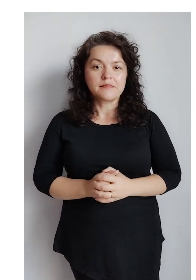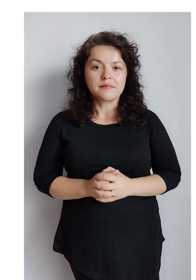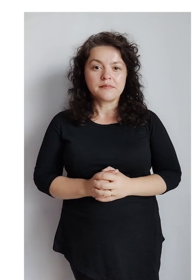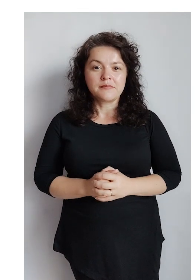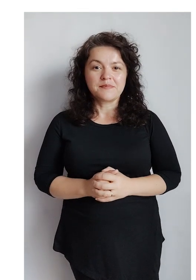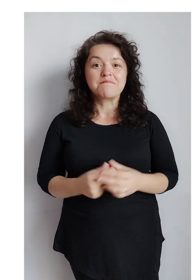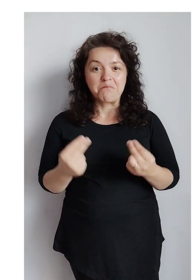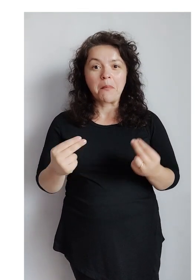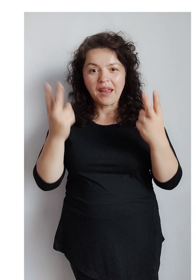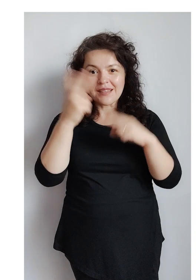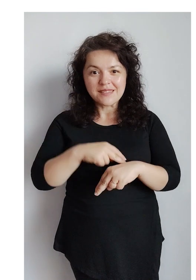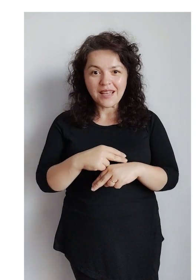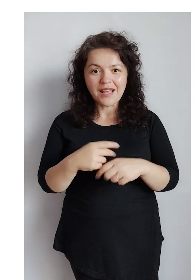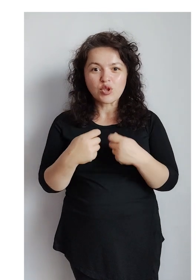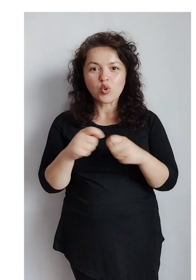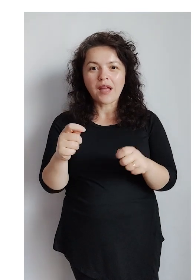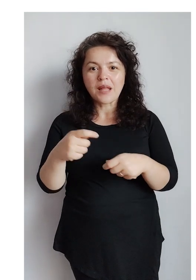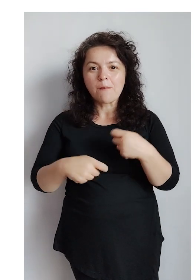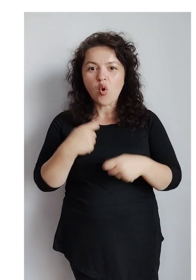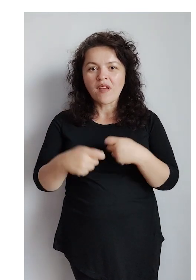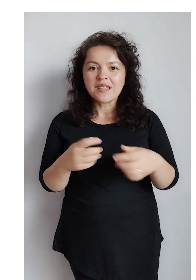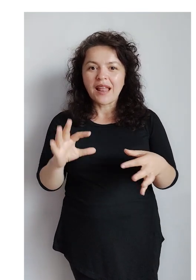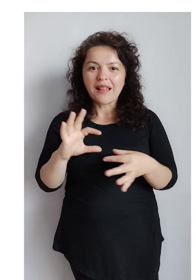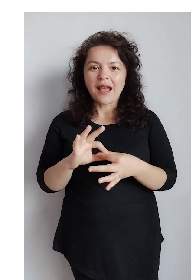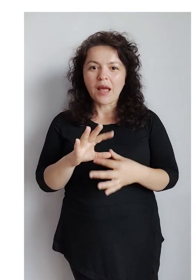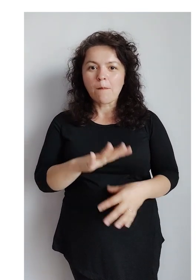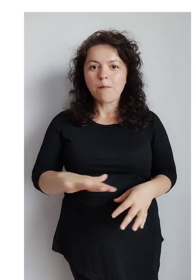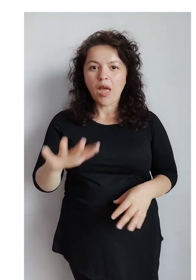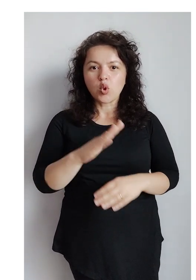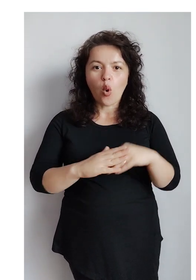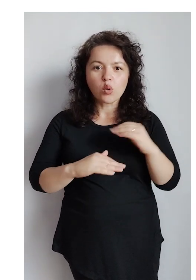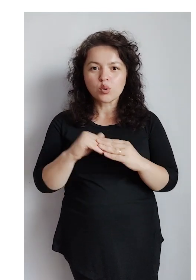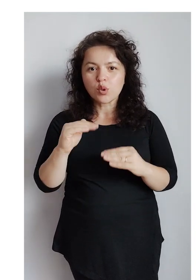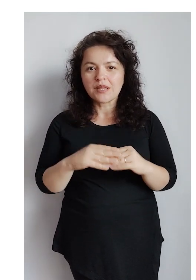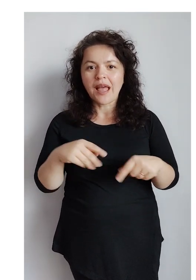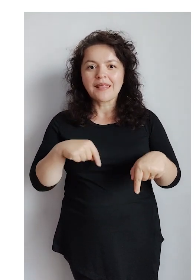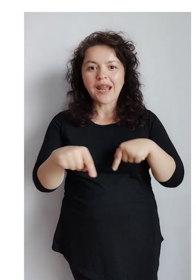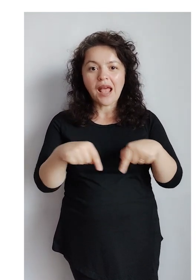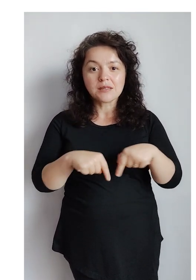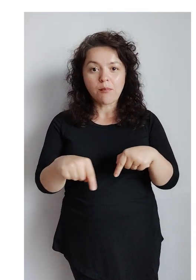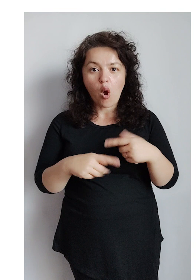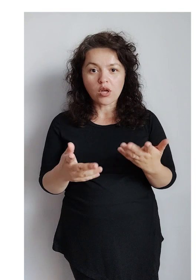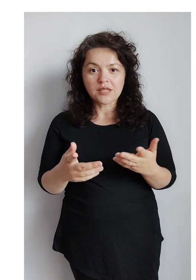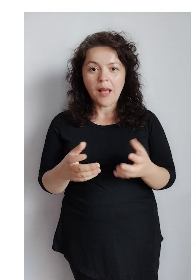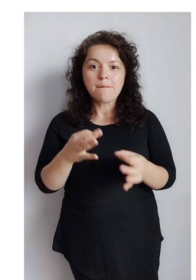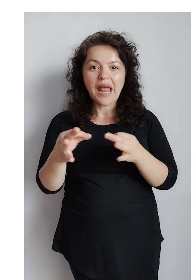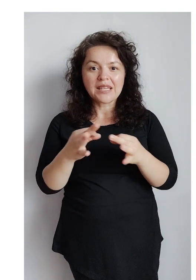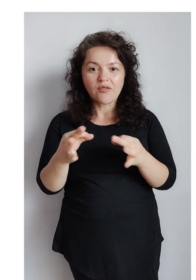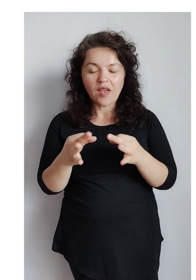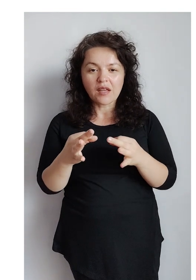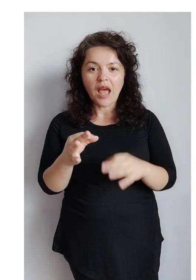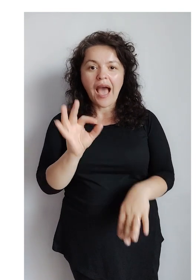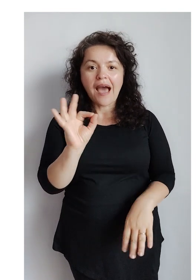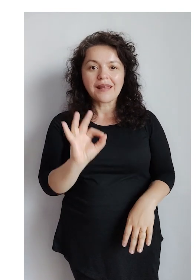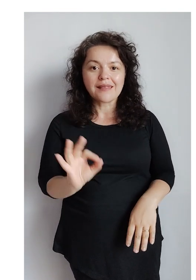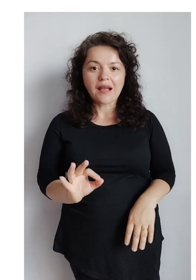Și bineînțeles, toate profesiile legate de mediul construit și transport, cum ar fi planificatorii și arhitecții